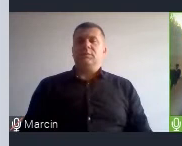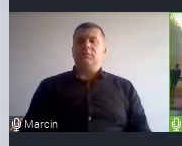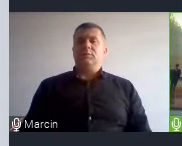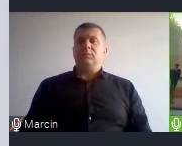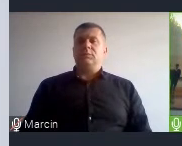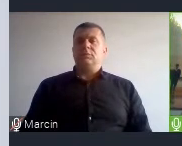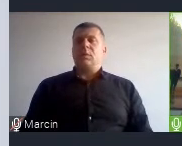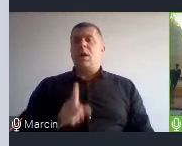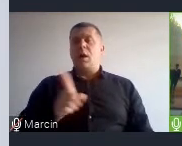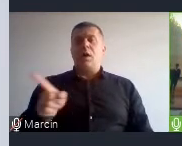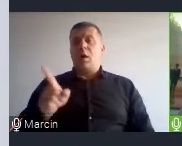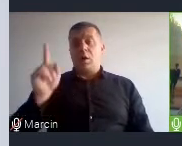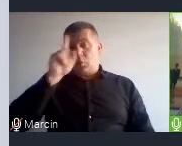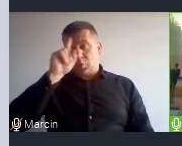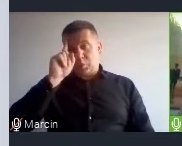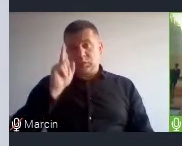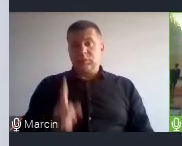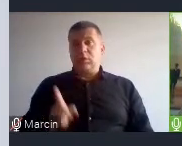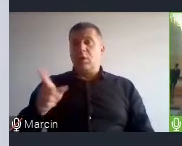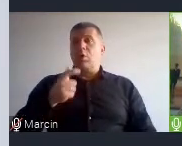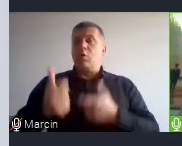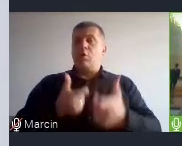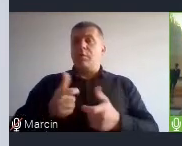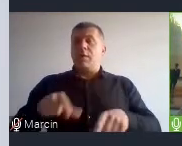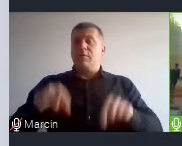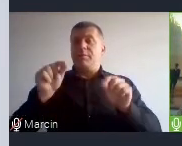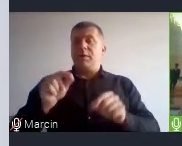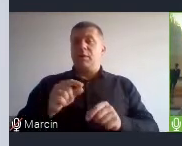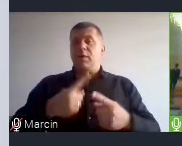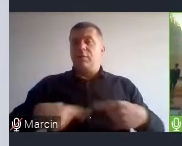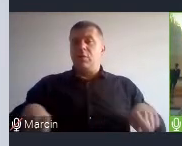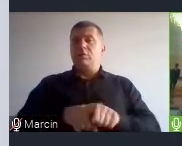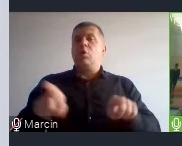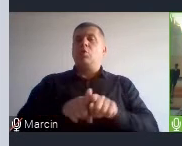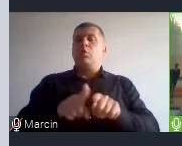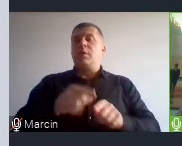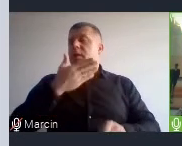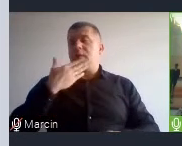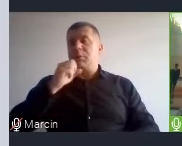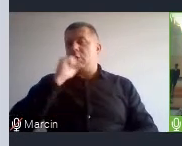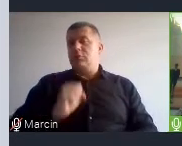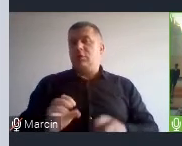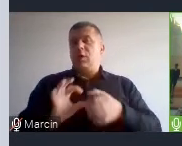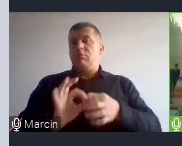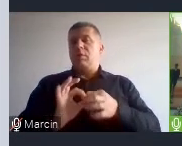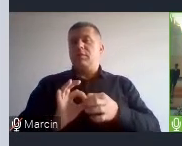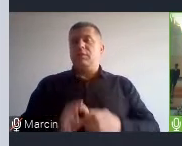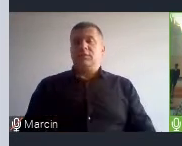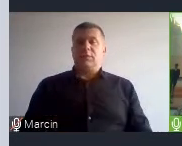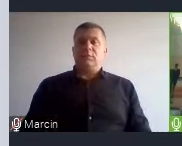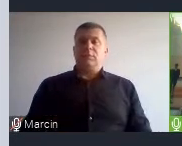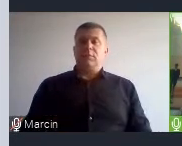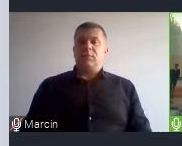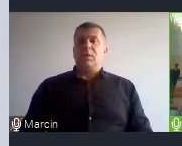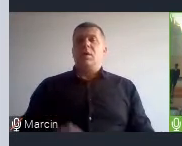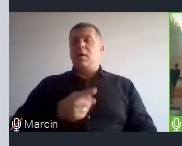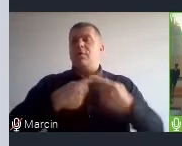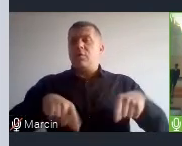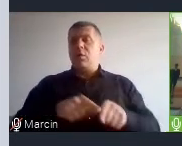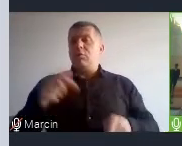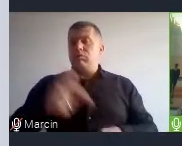a jego ludzie, którzy wyłaniają wykonawcę również nie mają żadnego powiązania i wykonawcy będą musieli udowodnić,